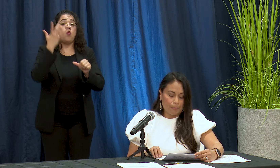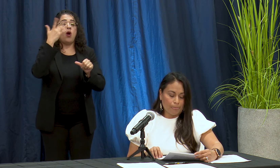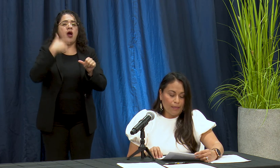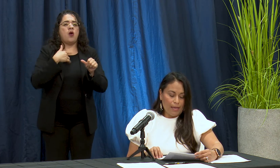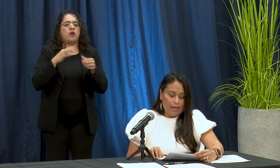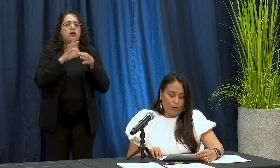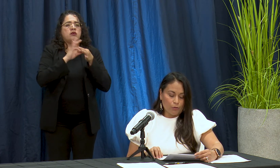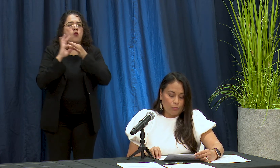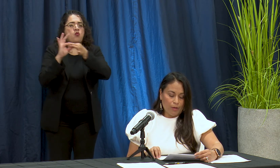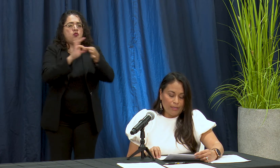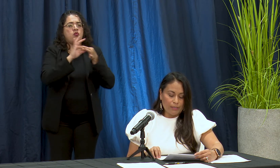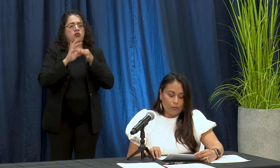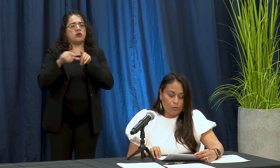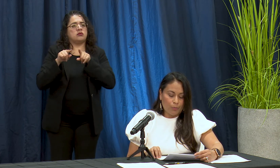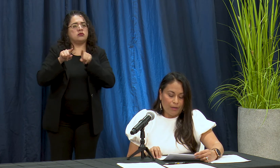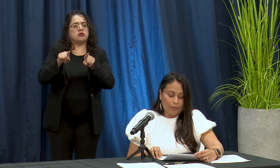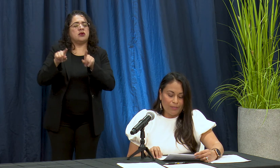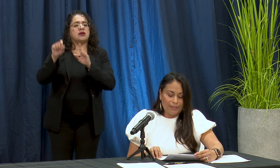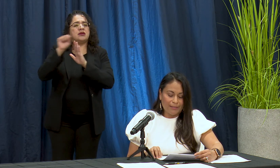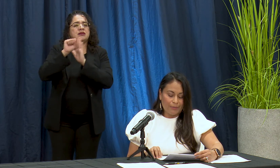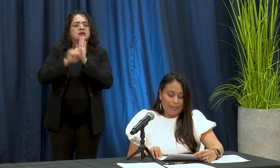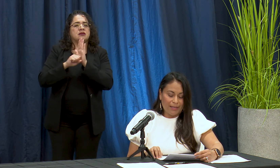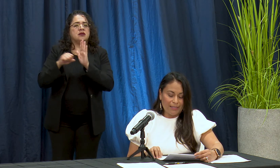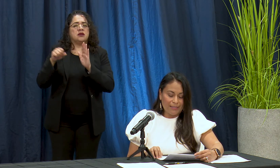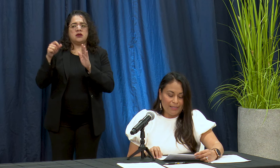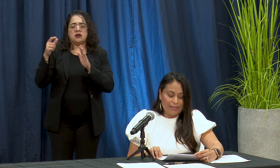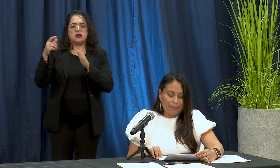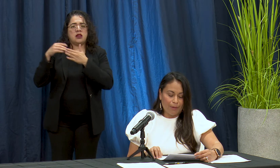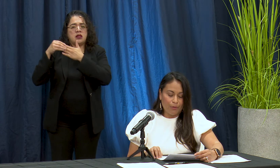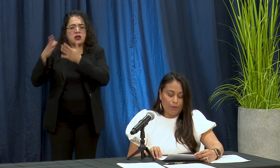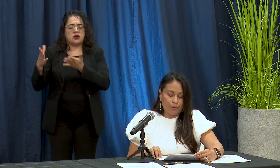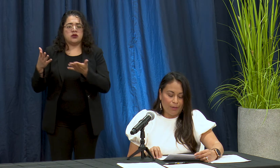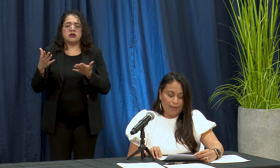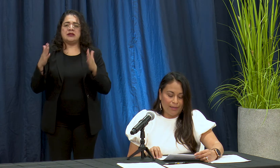las nuevas los opera doors determine allah's yah mano de o bruh